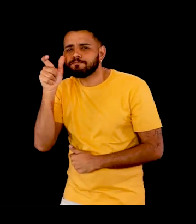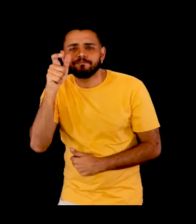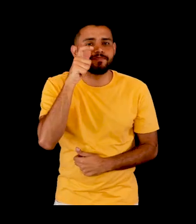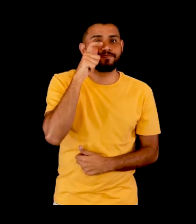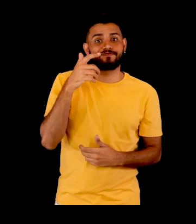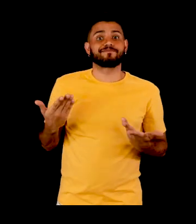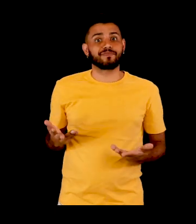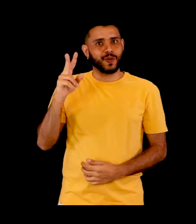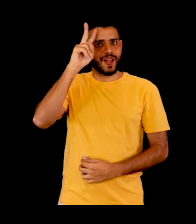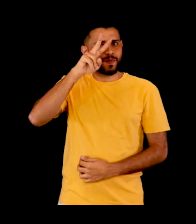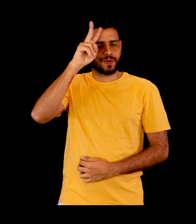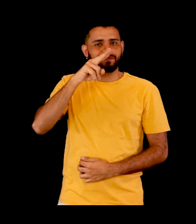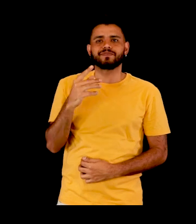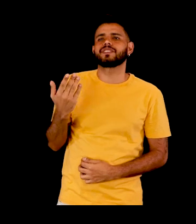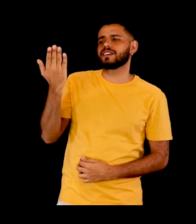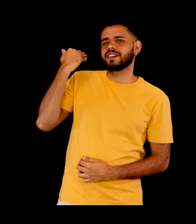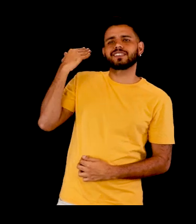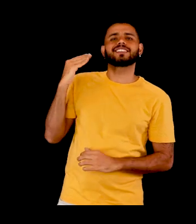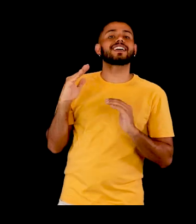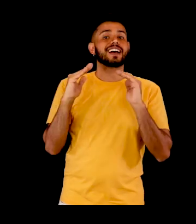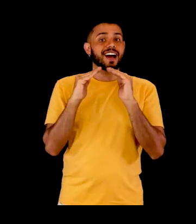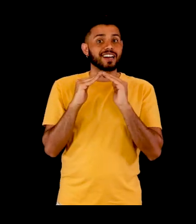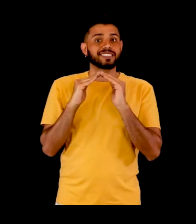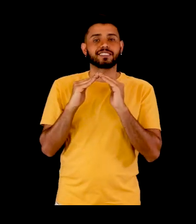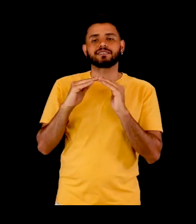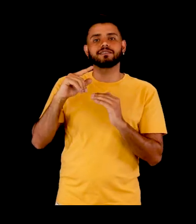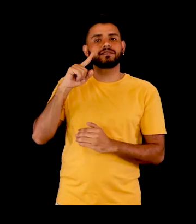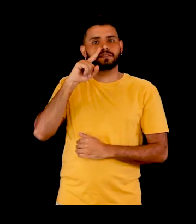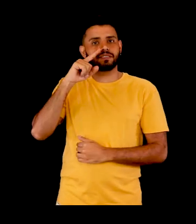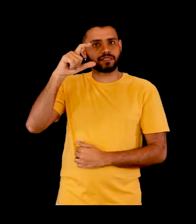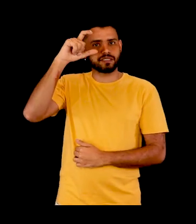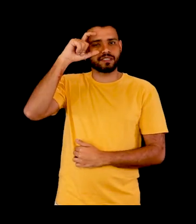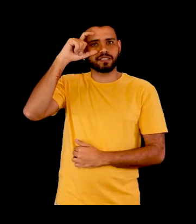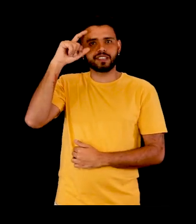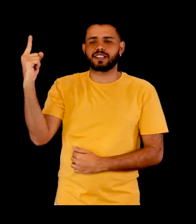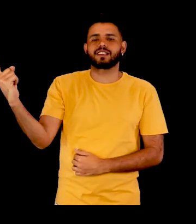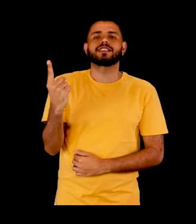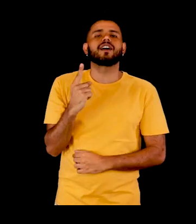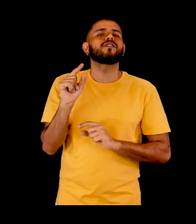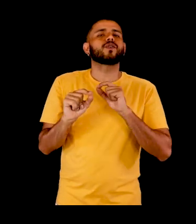Em casa, ele chegava e ligava... naquela época, era vitrola.